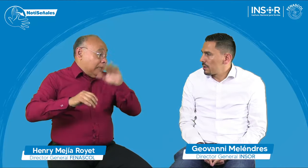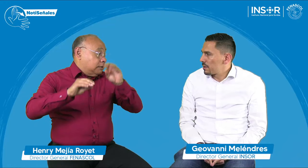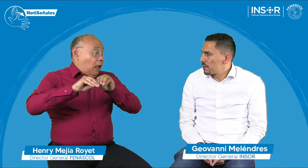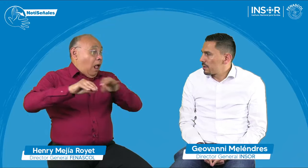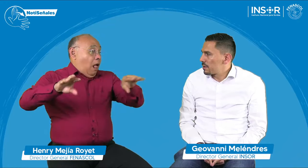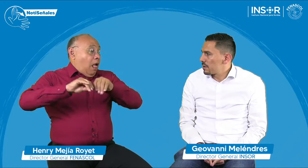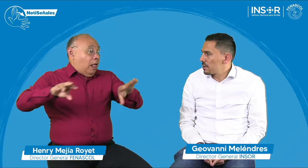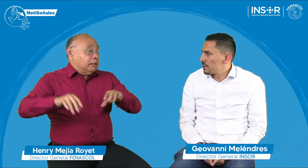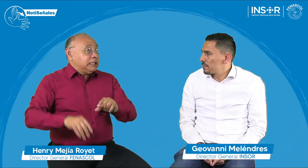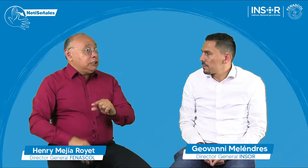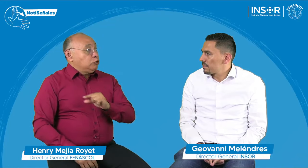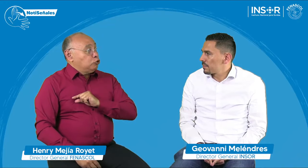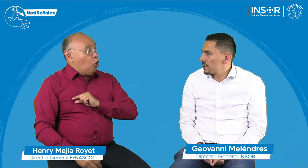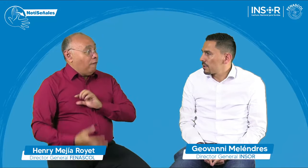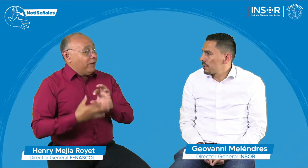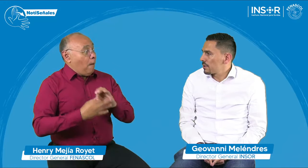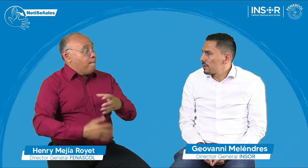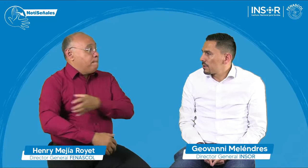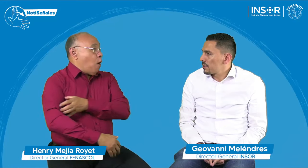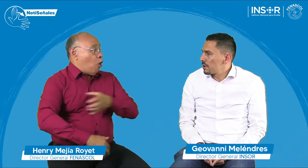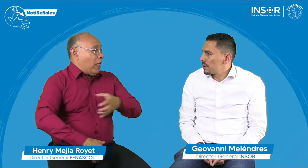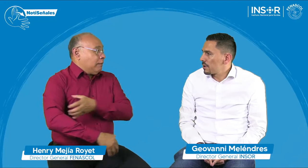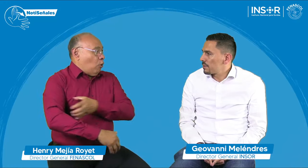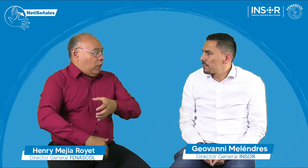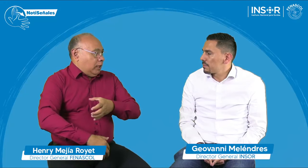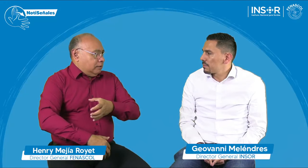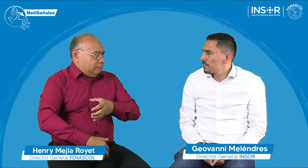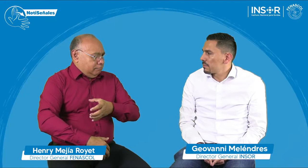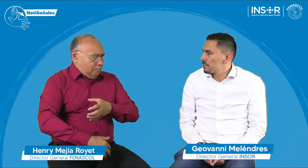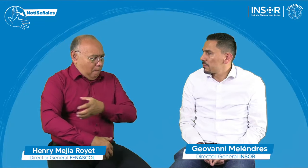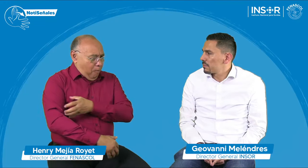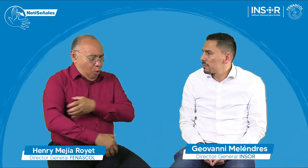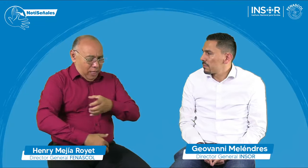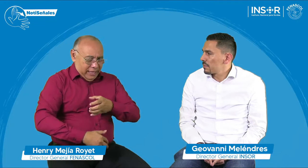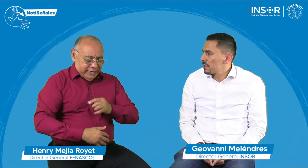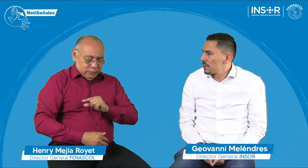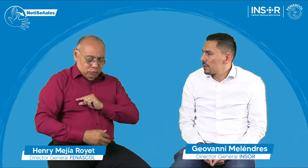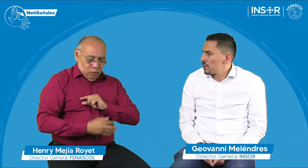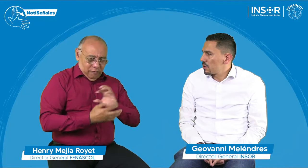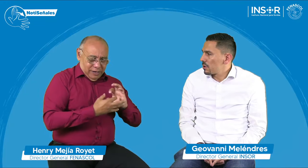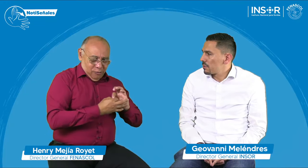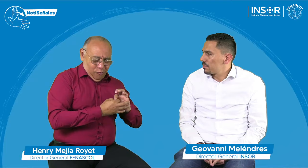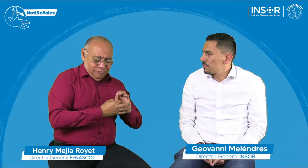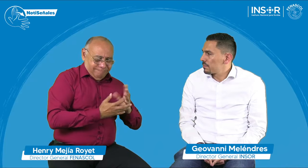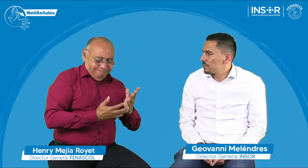a que somos ciudadanos de